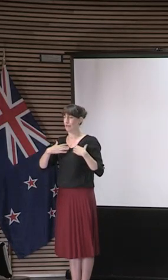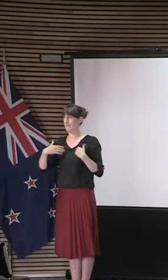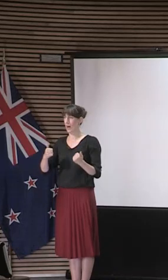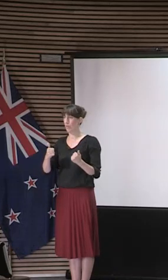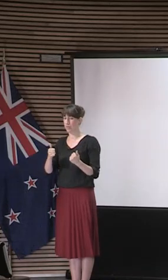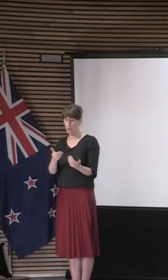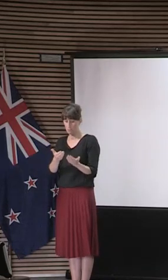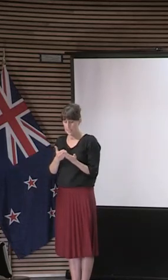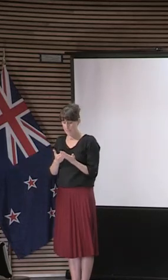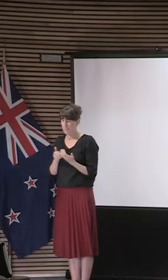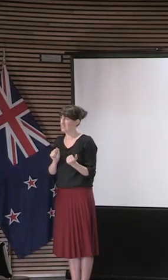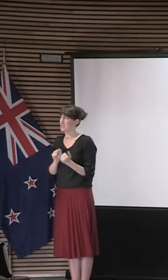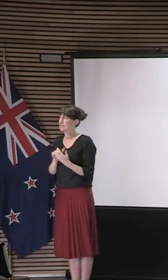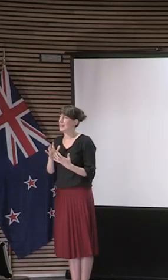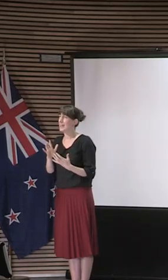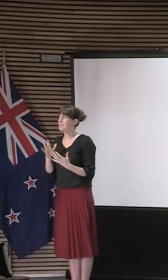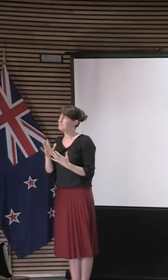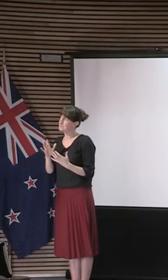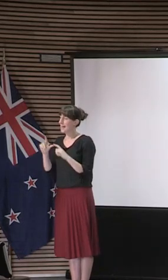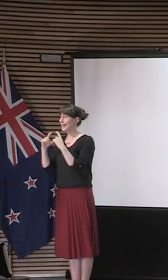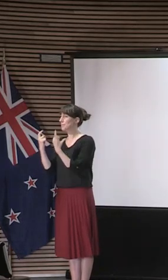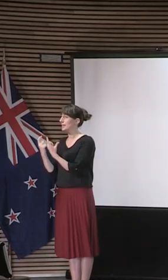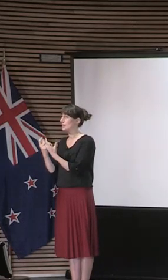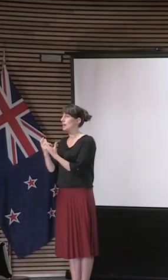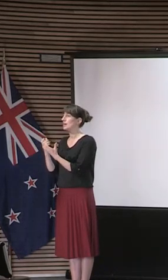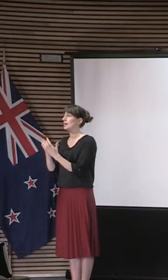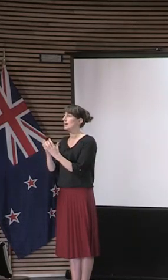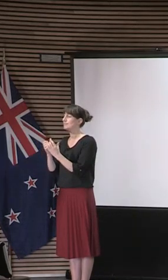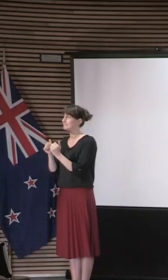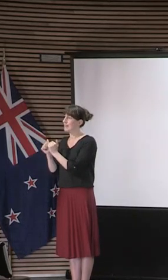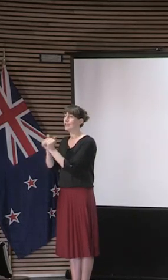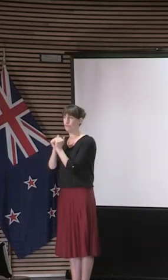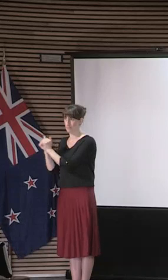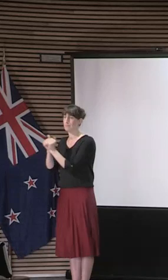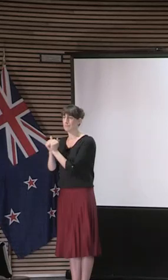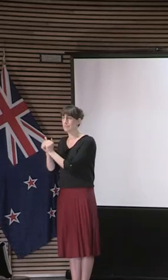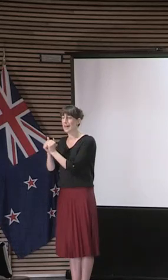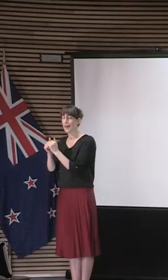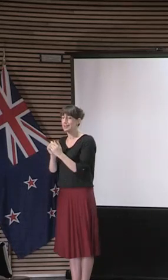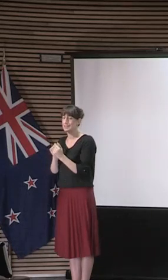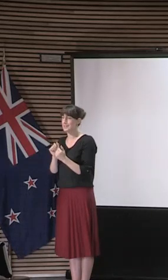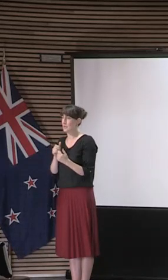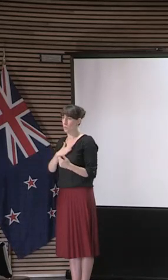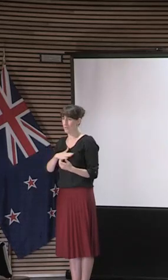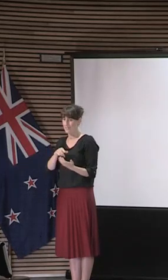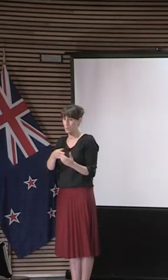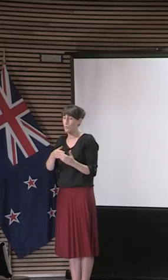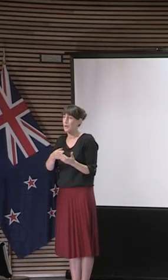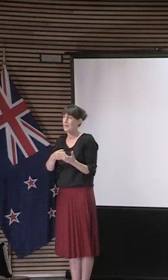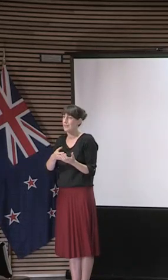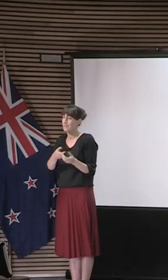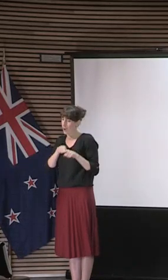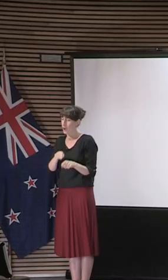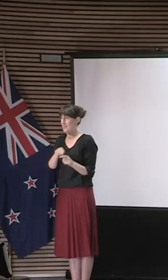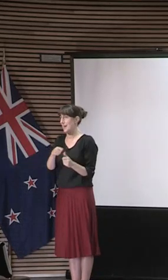Engari e rua nga